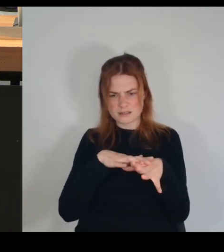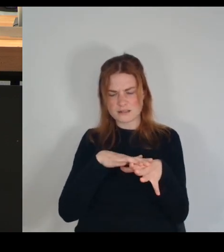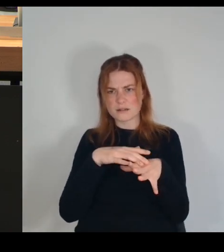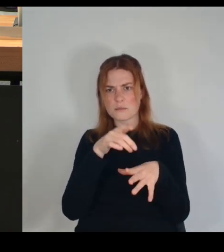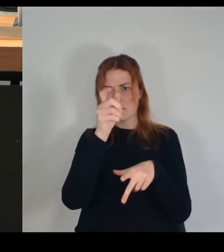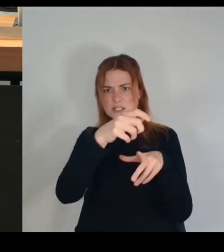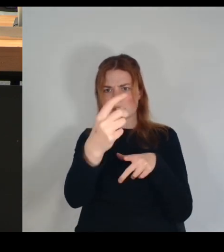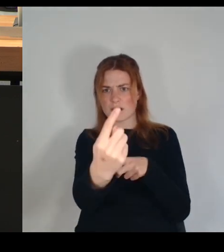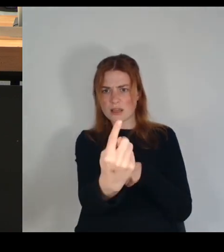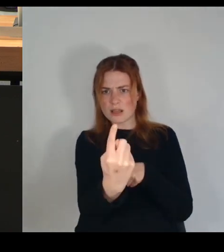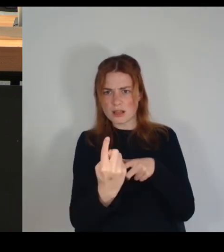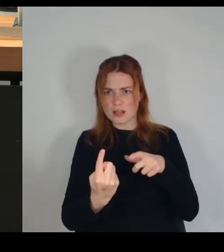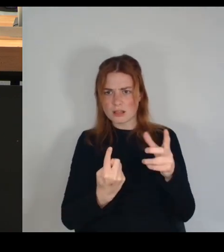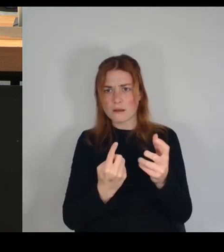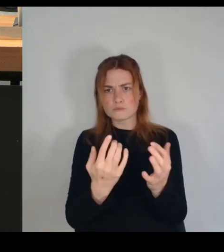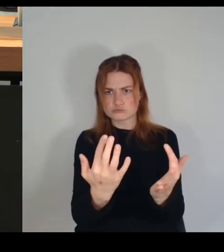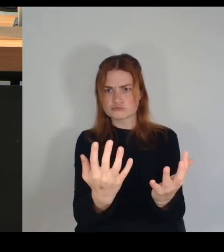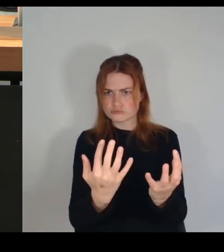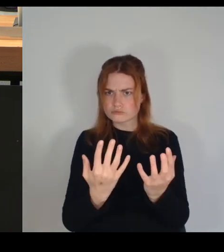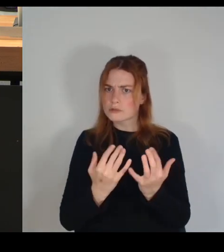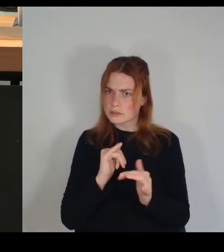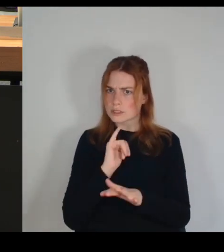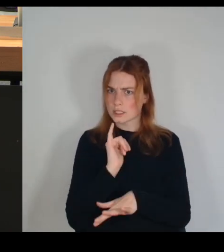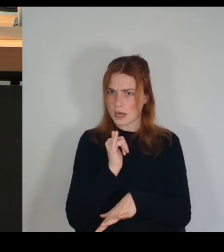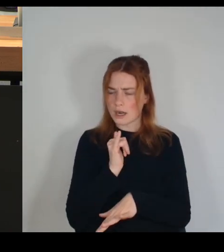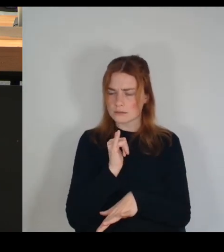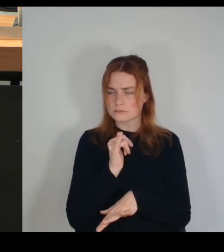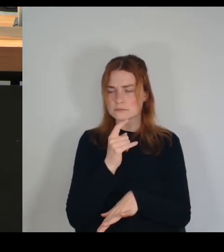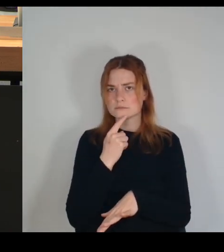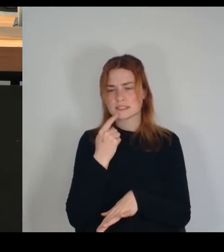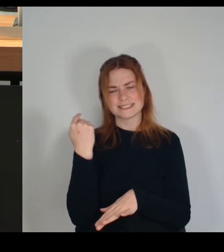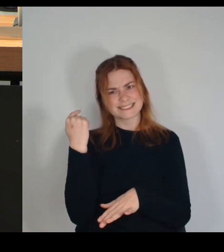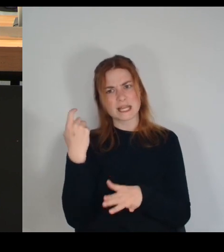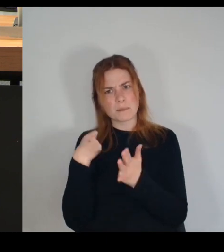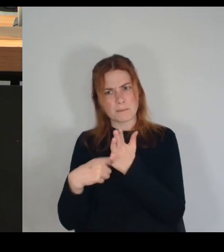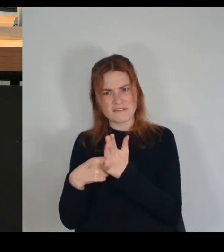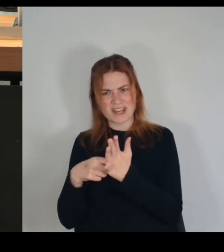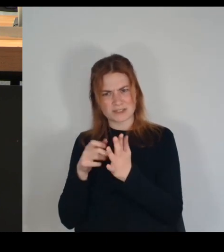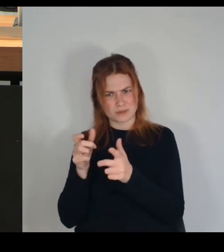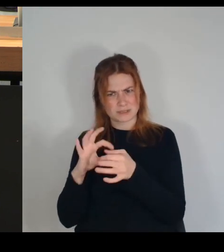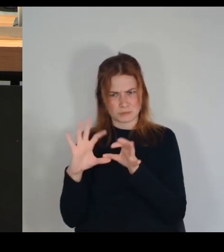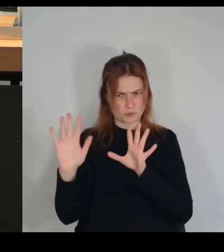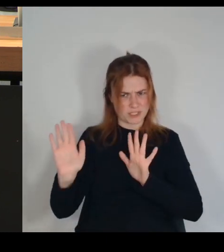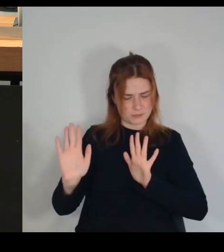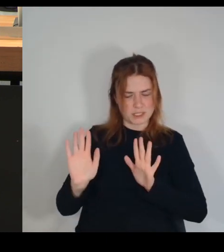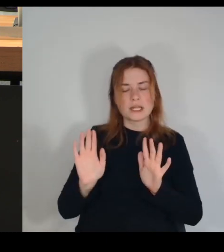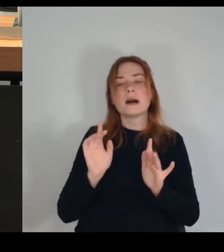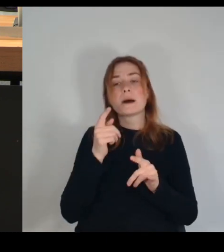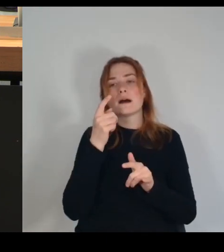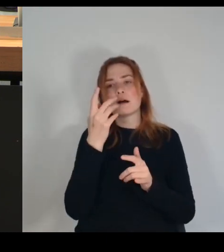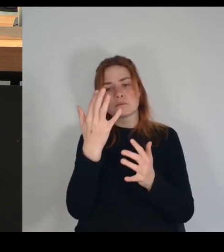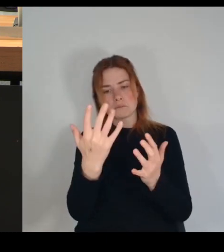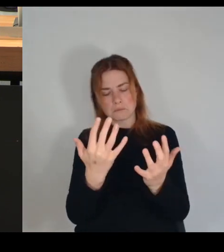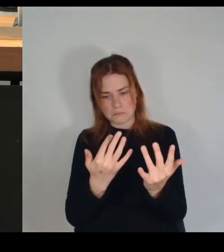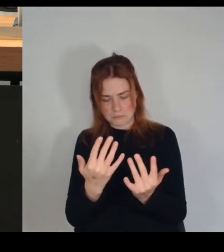ja bewerten. Aber wenn man dazu kommt und sagt, die sind jetzt hier, ob ich mehr dagegen oder mehr dafür bin, dass